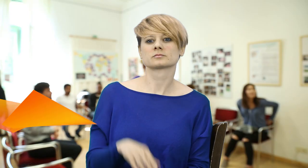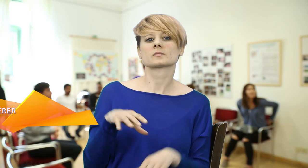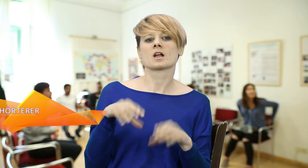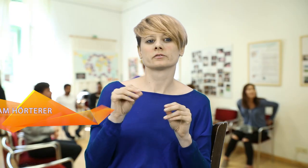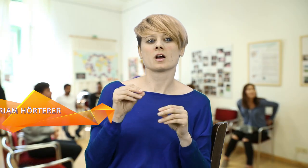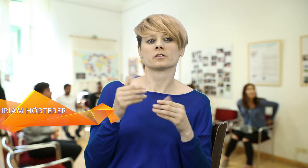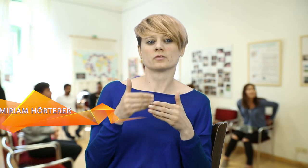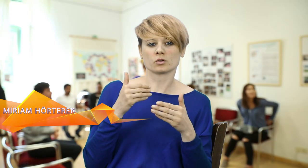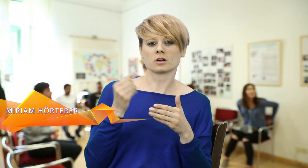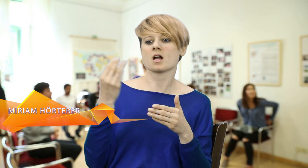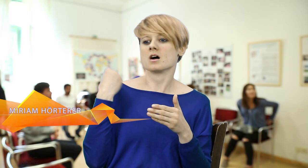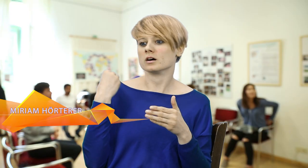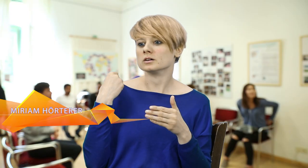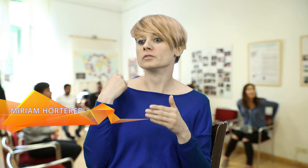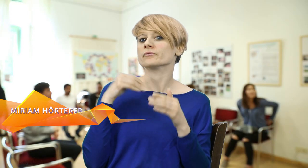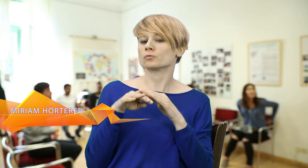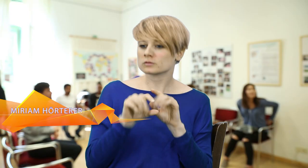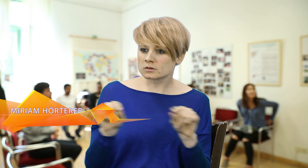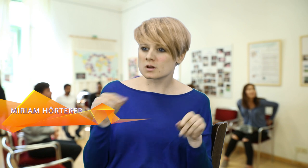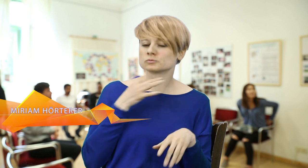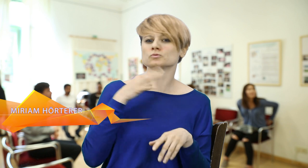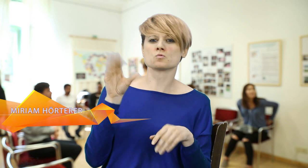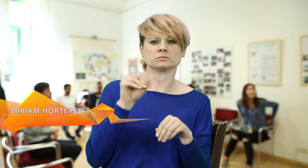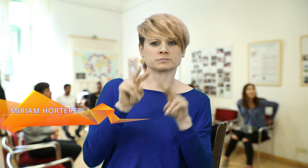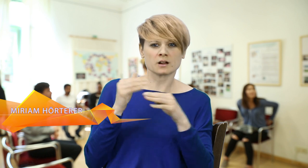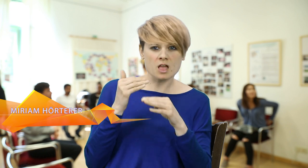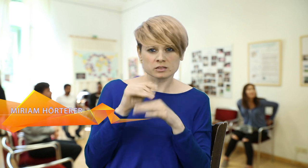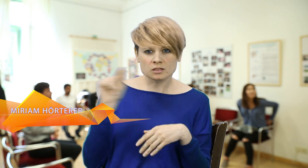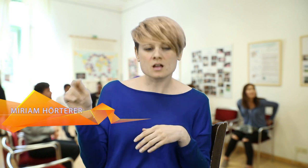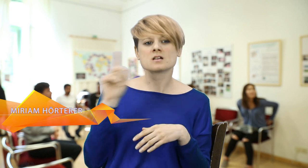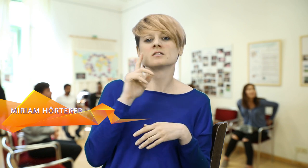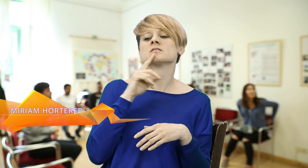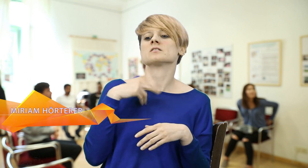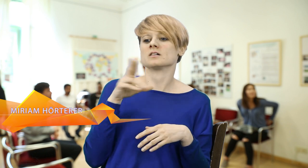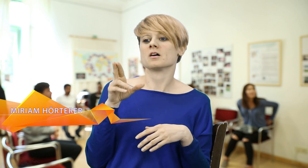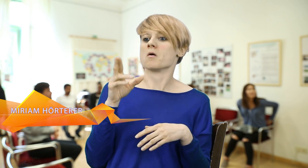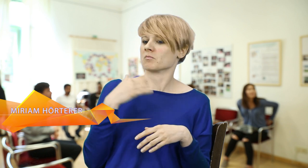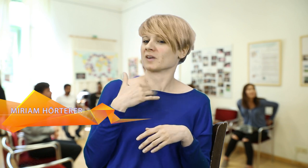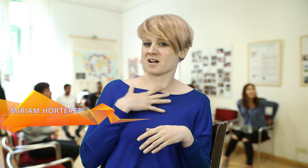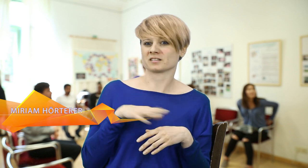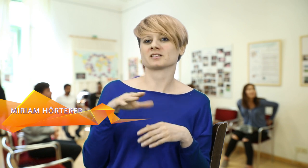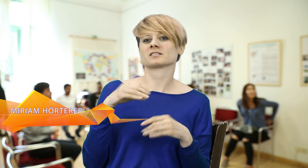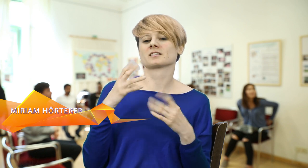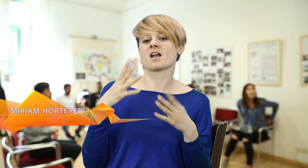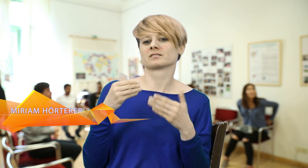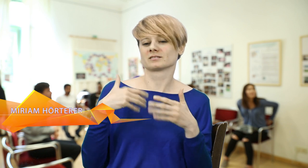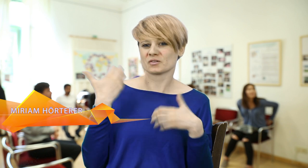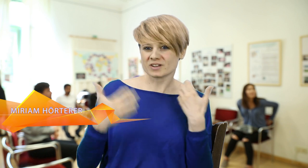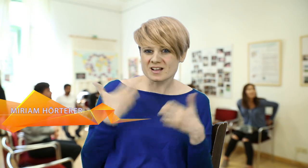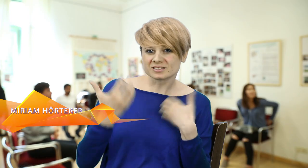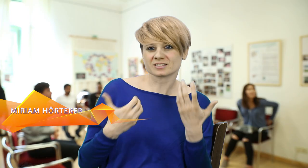Am Anfang war ich natürlich sehr aufgeregt. Taube Flüchtlinge aus verschiedensten Länder!